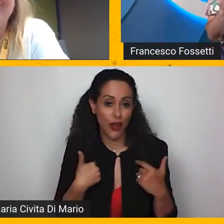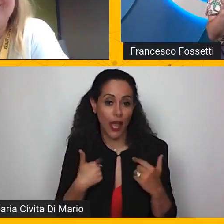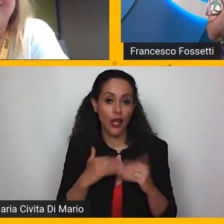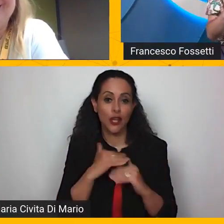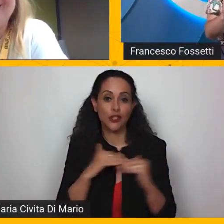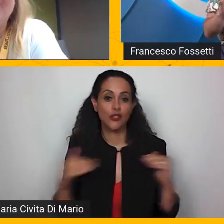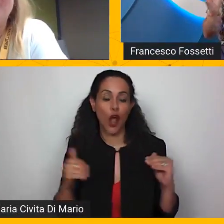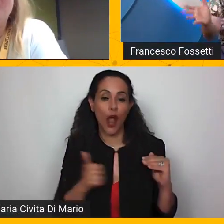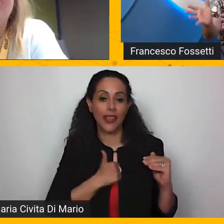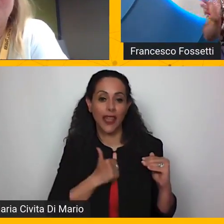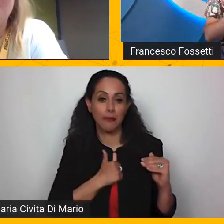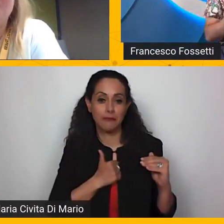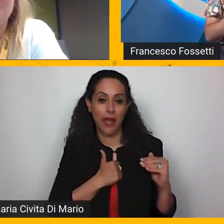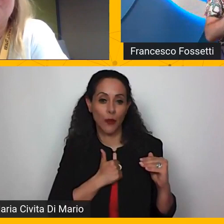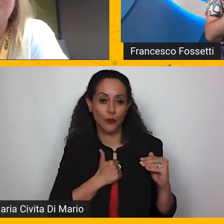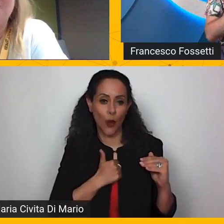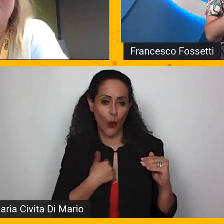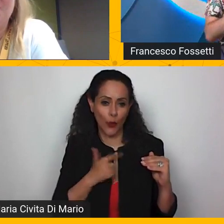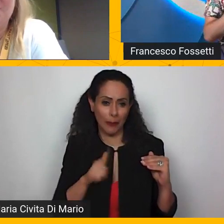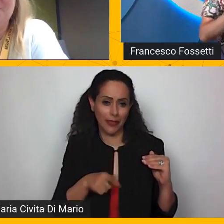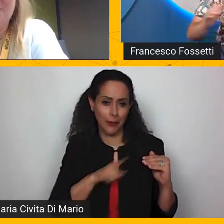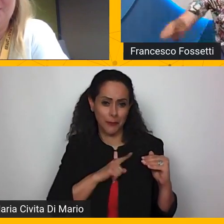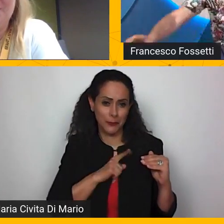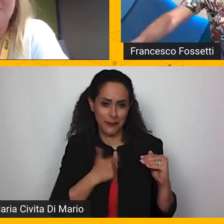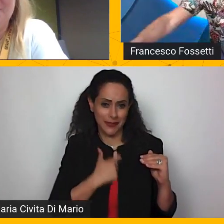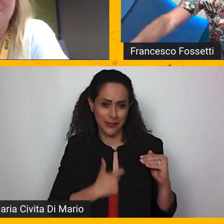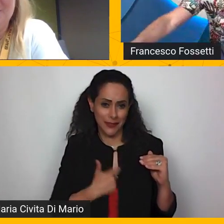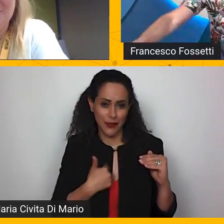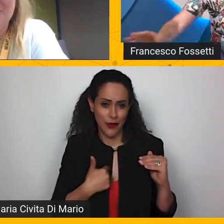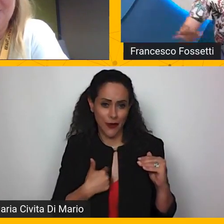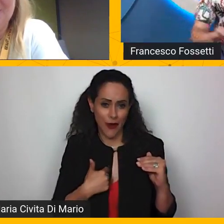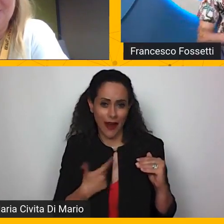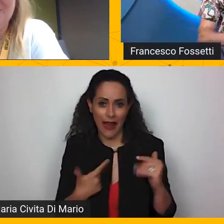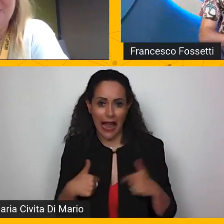impostando le mie soglie di